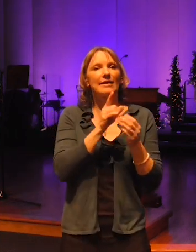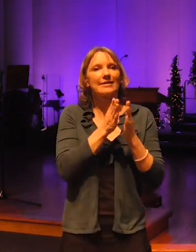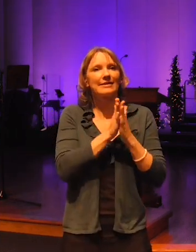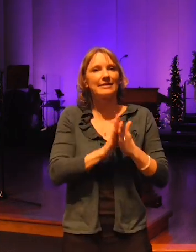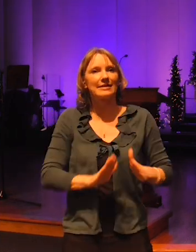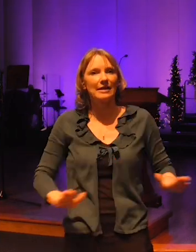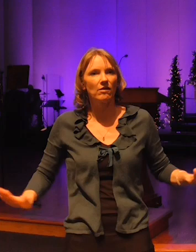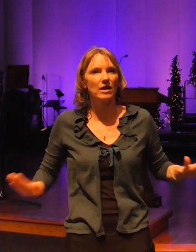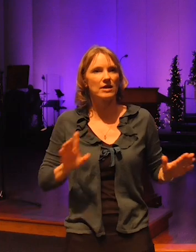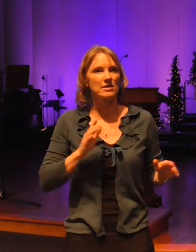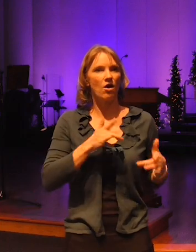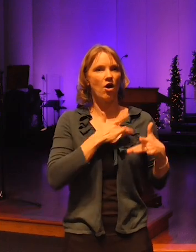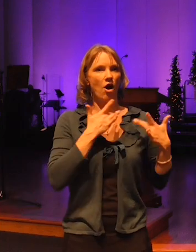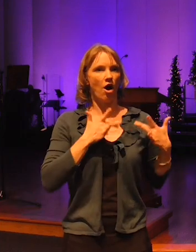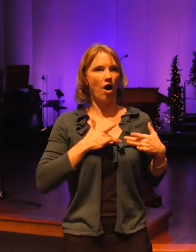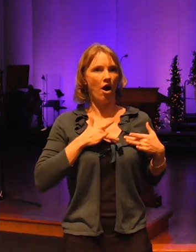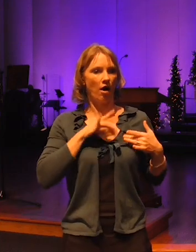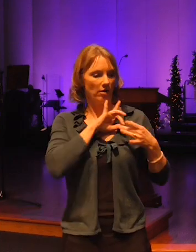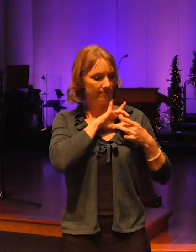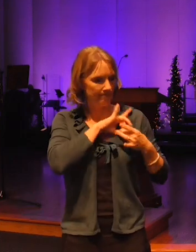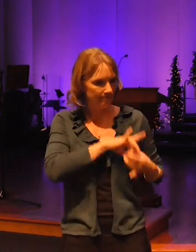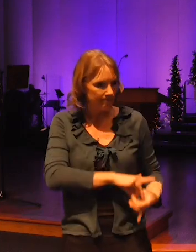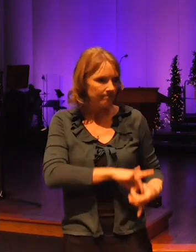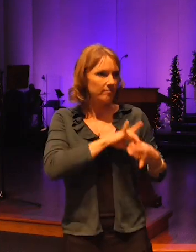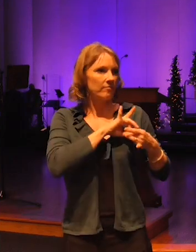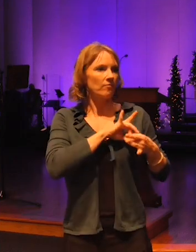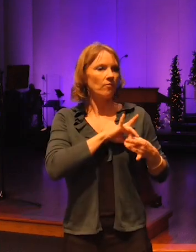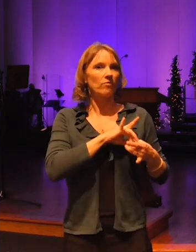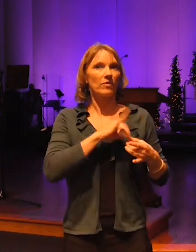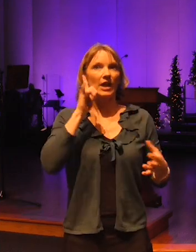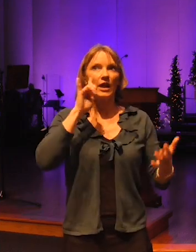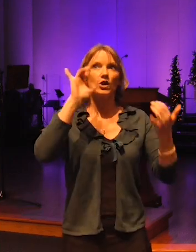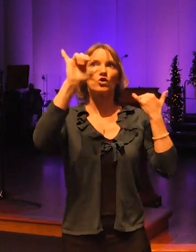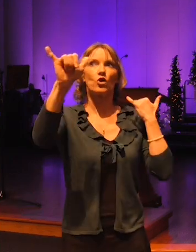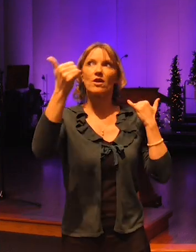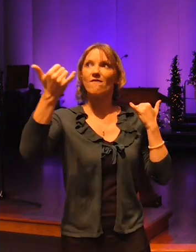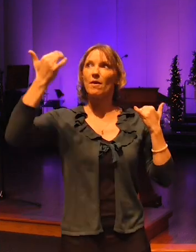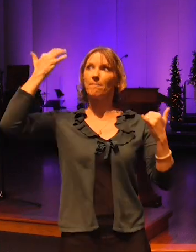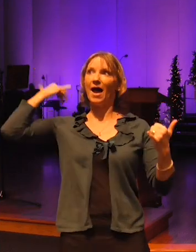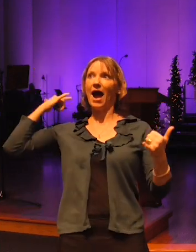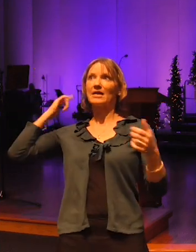que trae lo que es eterno del pasado y de lo que Aún está por estar en nuestro ser ahora para que podamos